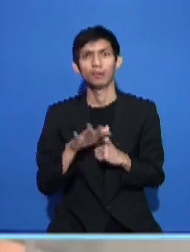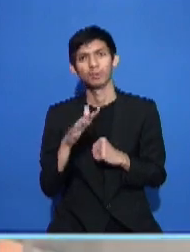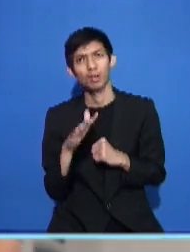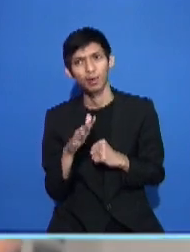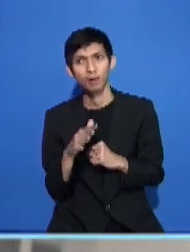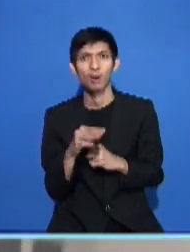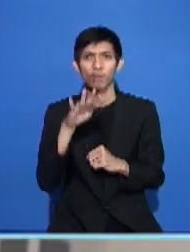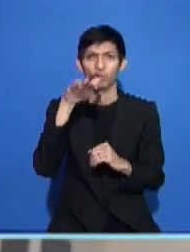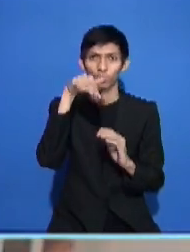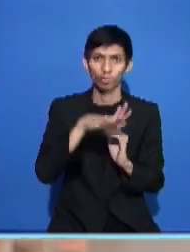usaha